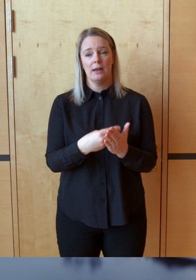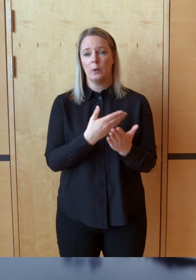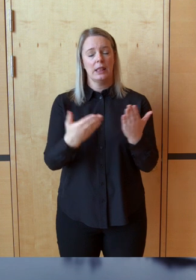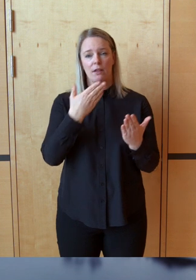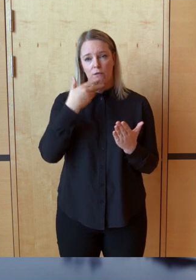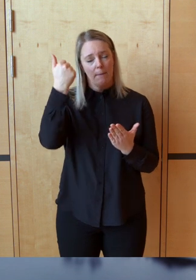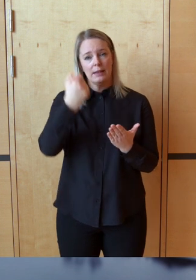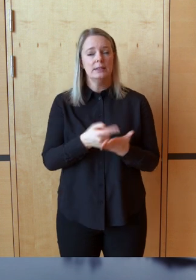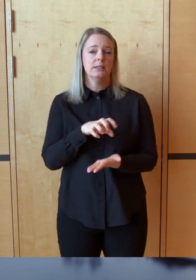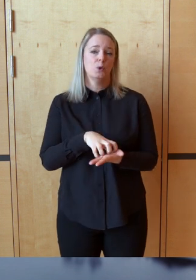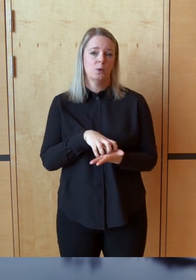Och jag måste säga det